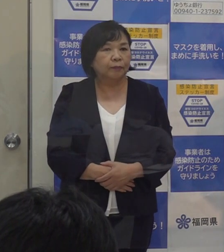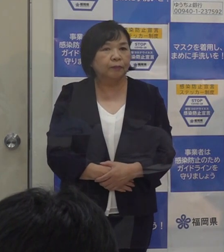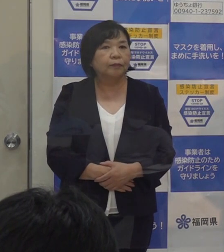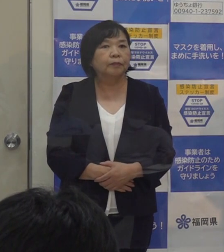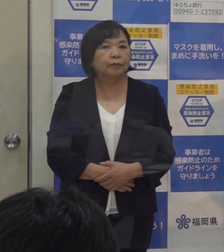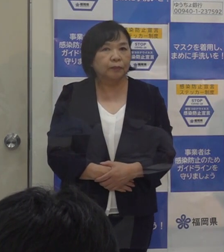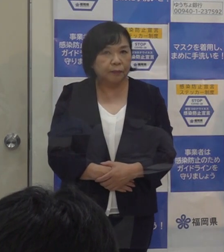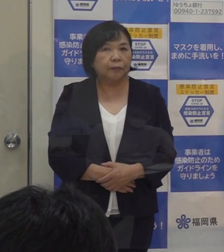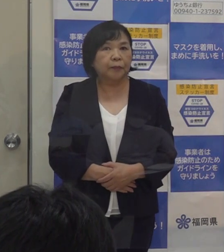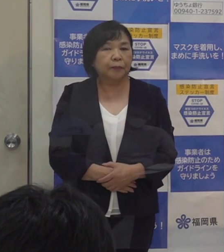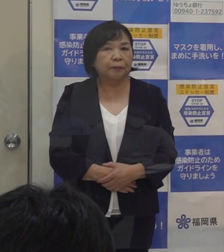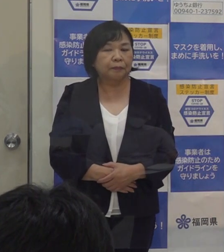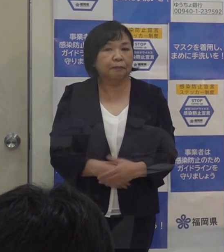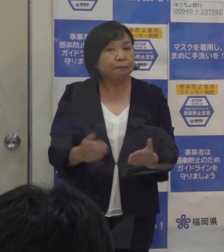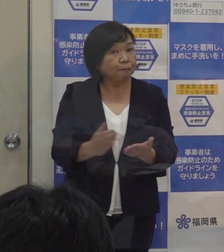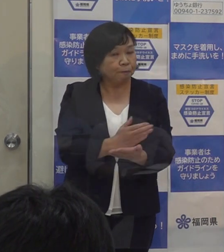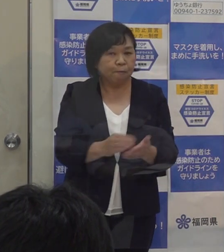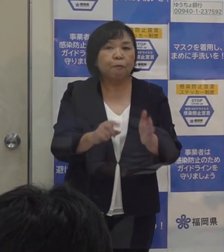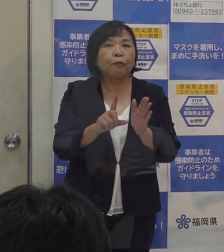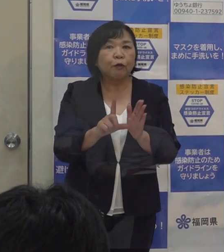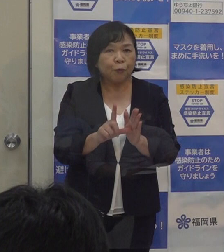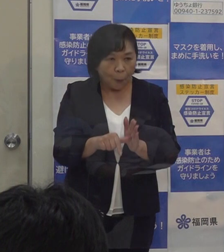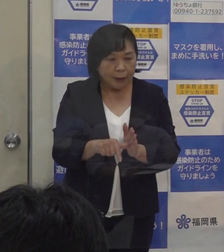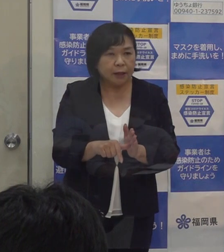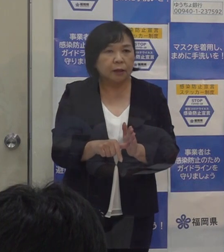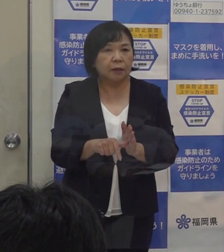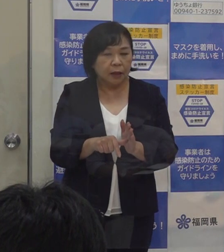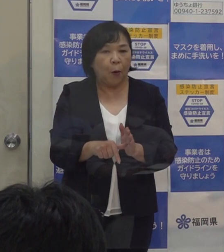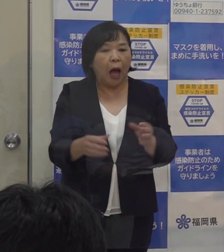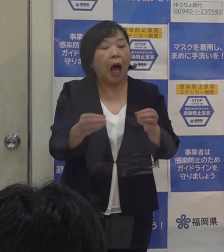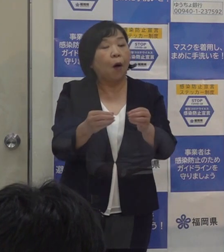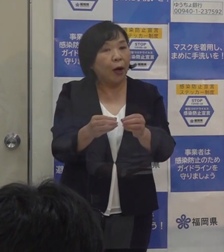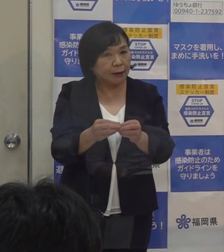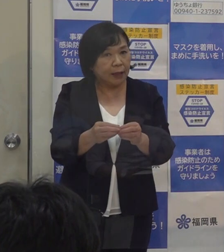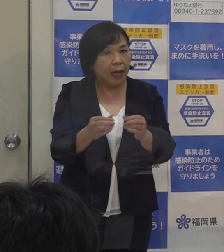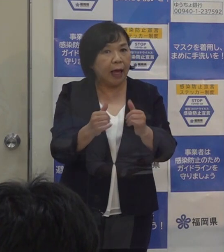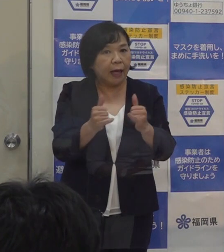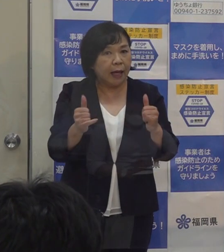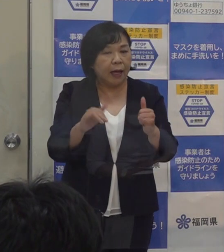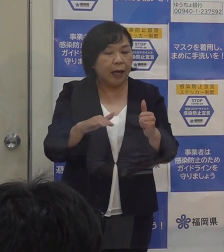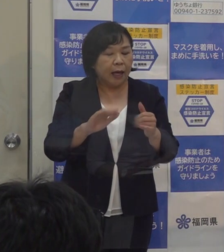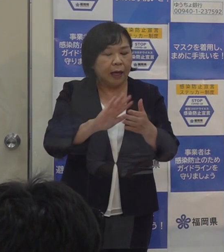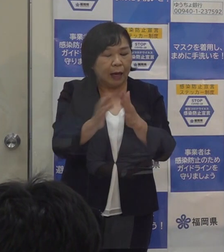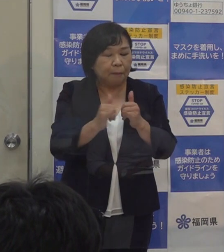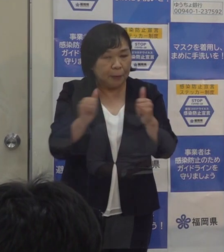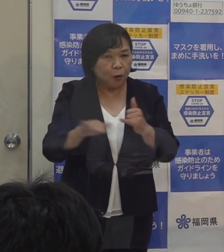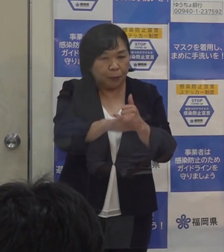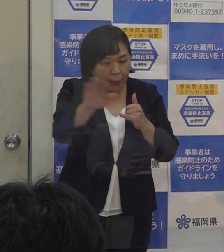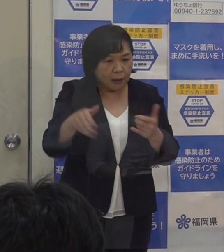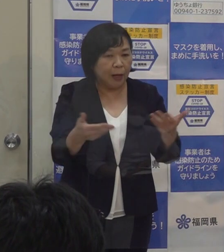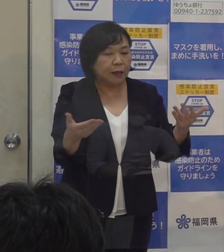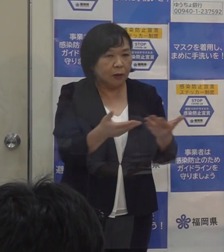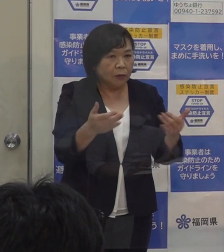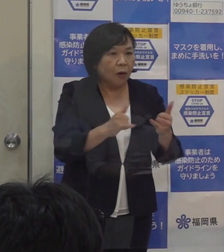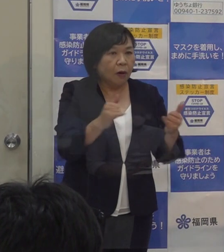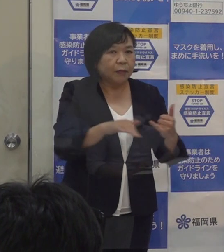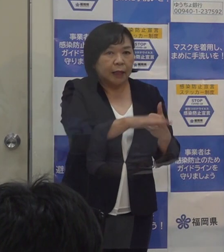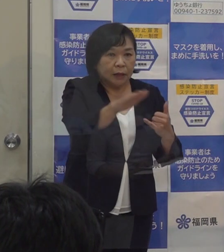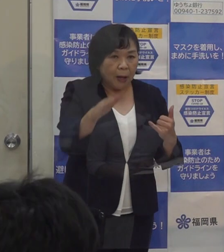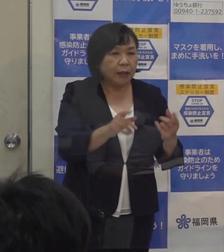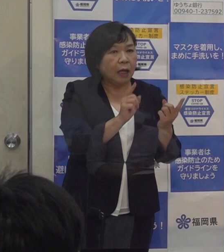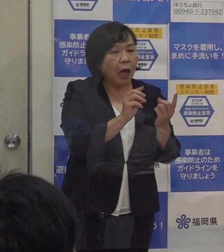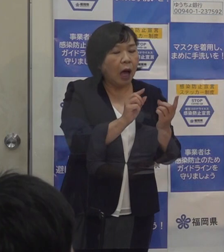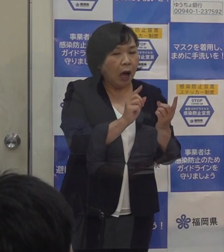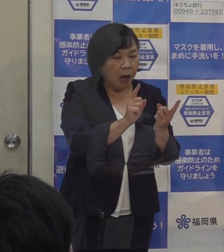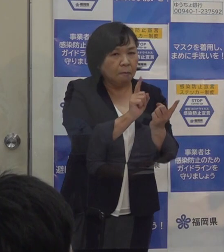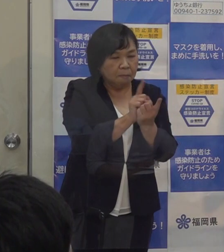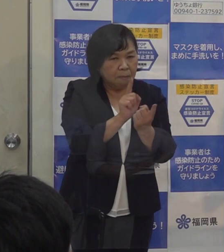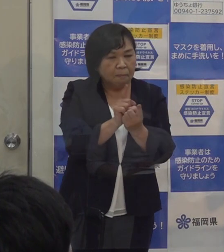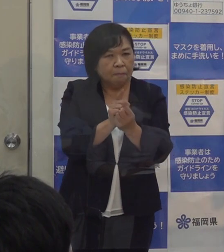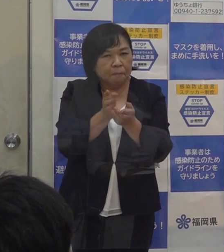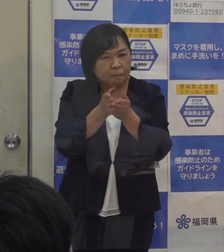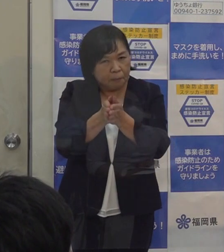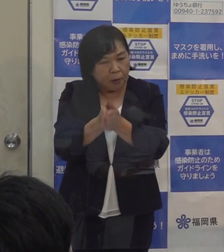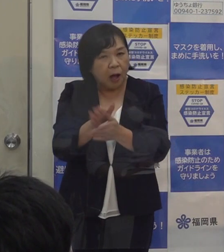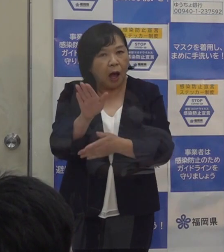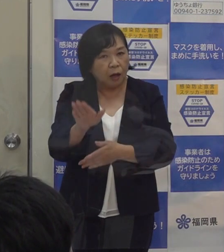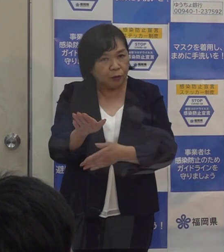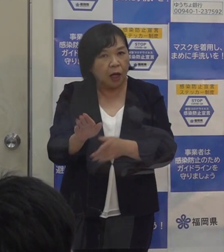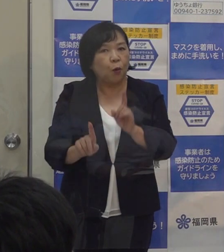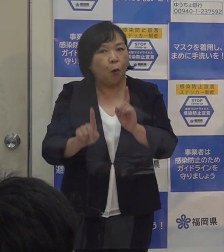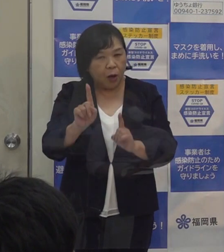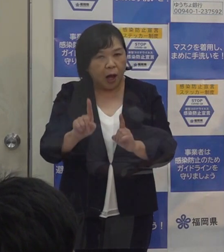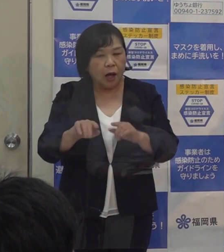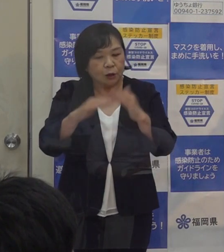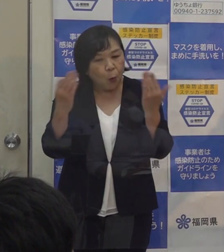その際 併せて 県民の皆さん 事業者の皆さんに何か追加的にお願いすべき状況になっているかどうか これをしっかり総合判断をする